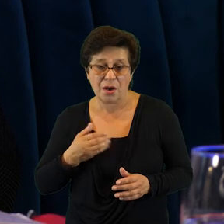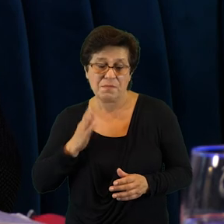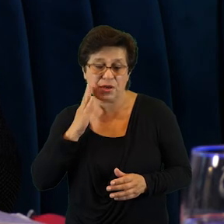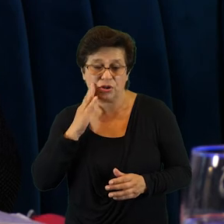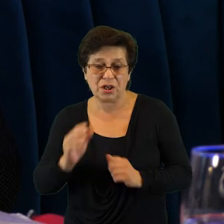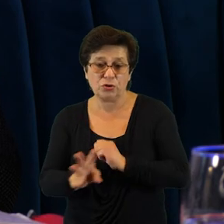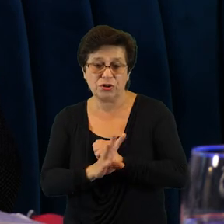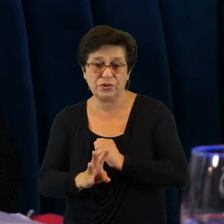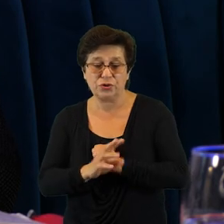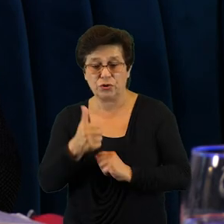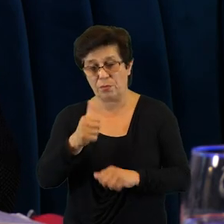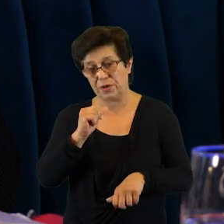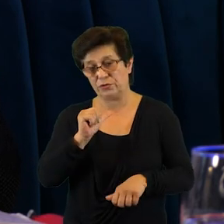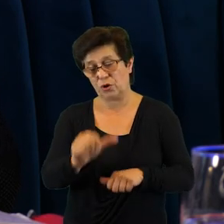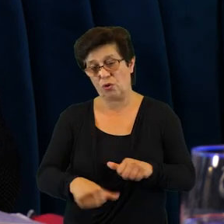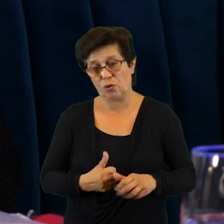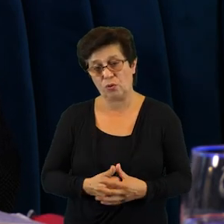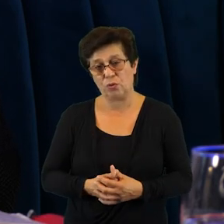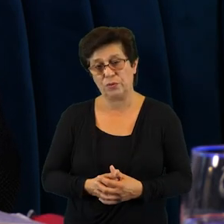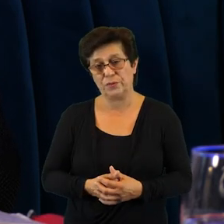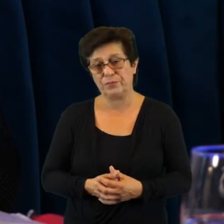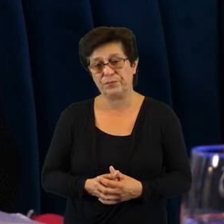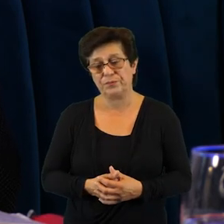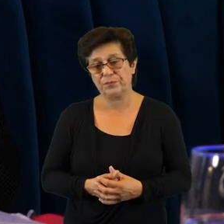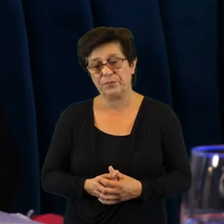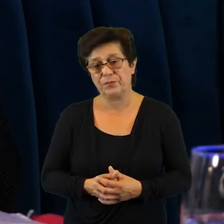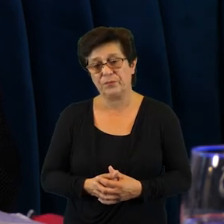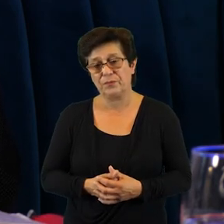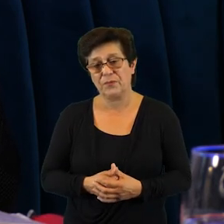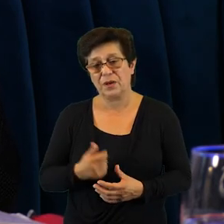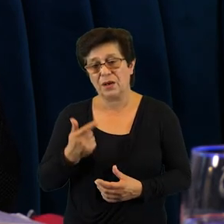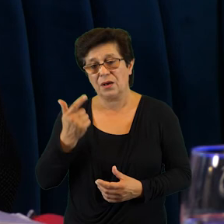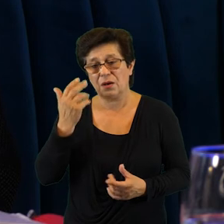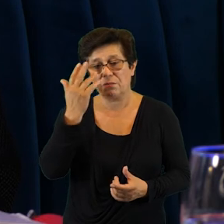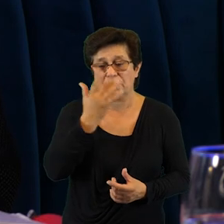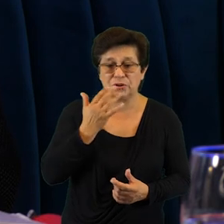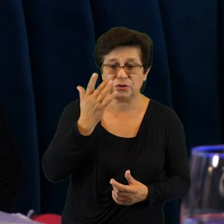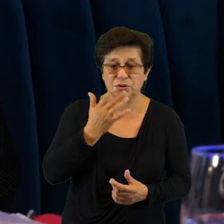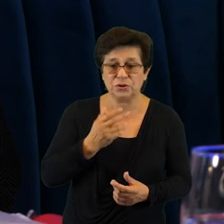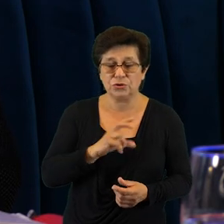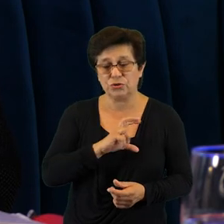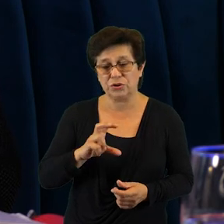Cały czas jakby miotając się, zastanawiając, czy wracać?